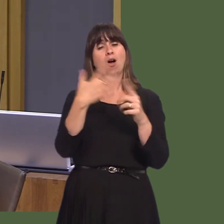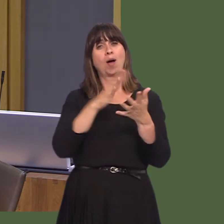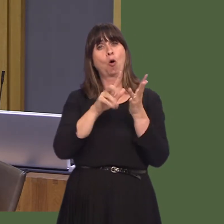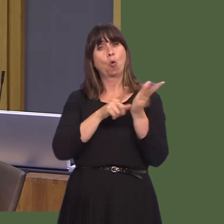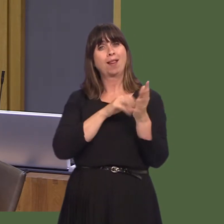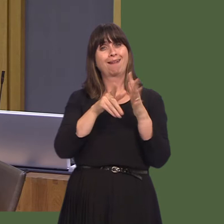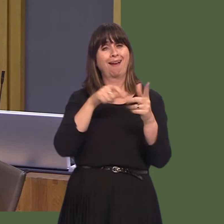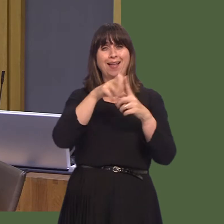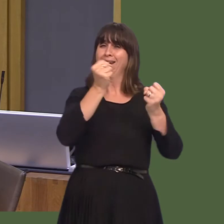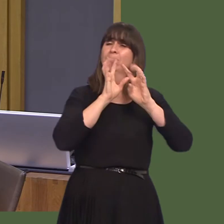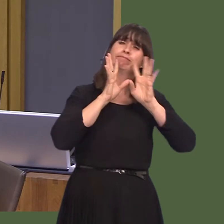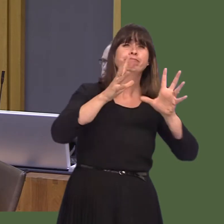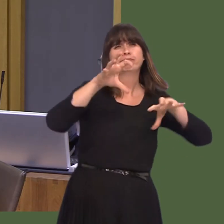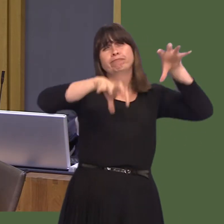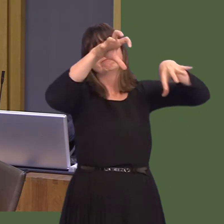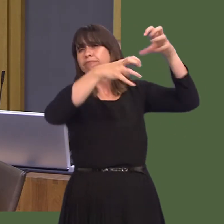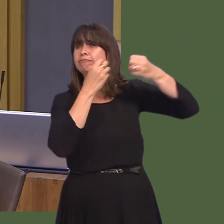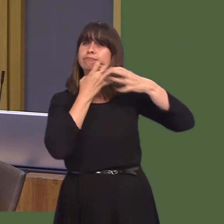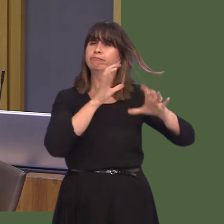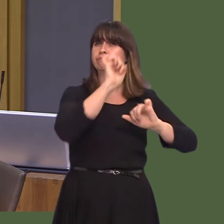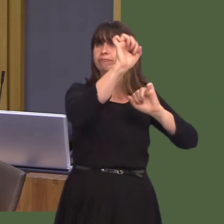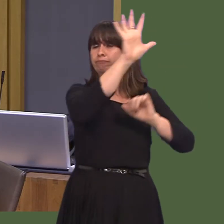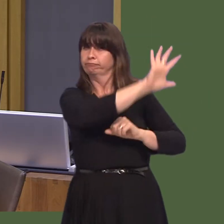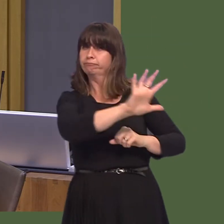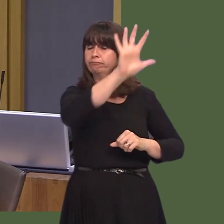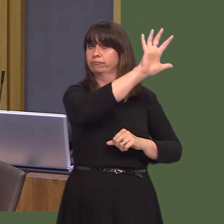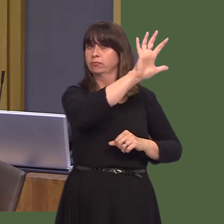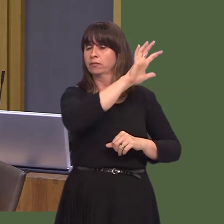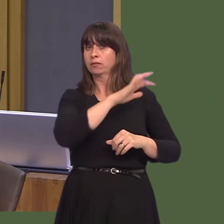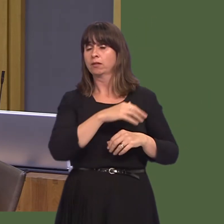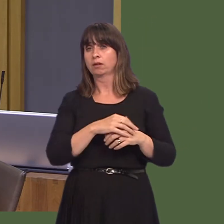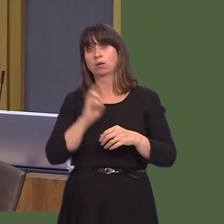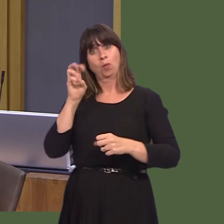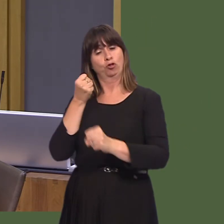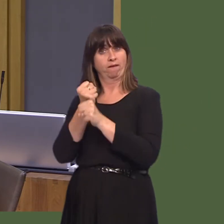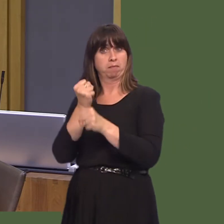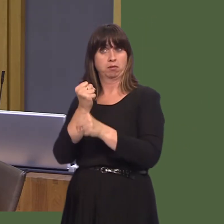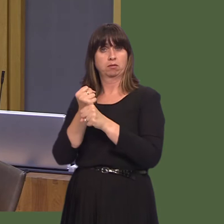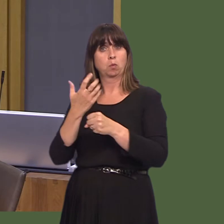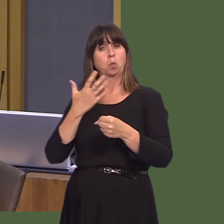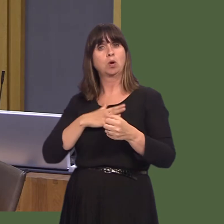agor amgueddfa yn dweud hanes y pontydd ym Mhier y Tywysog ym Mhorthaethwy.